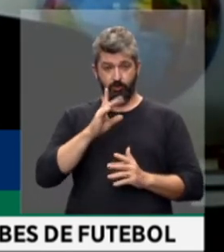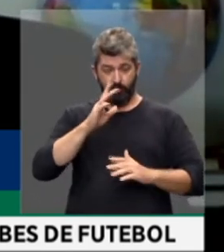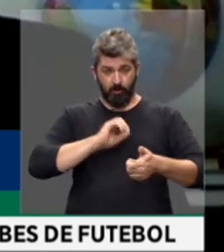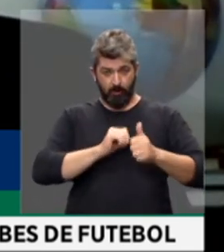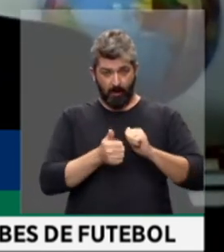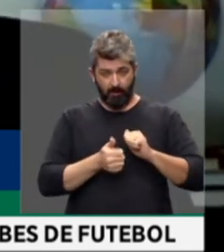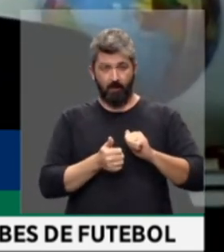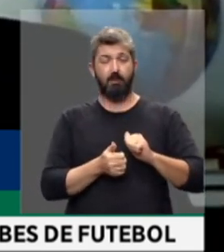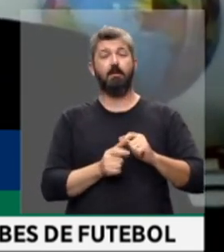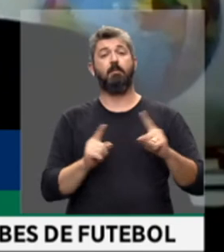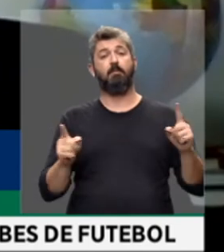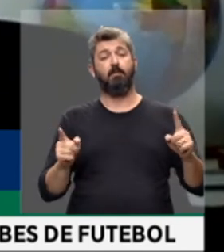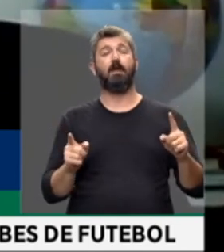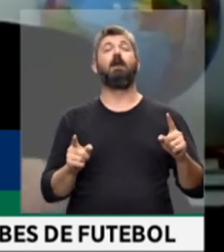SERIA FEITA PARA QUE PUDESSE